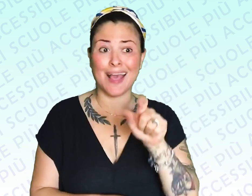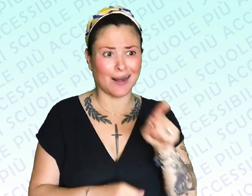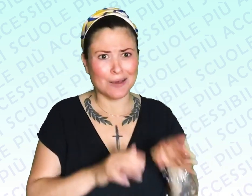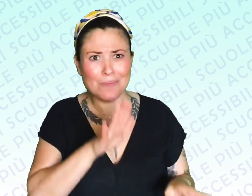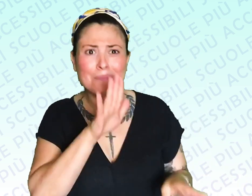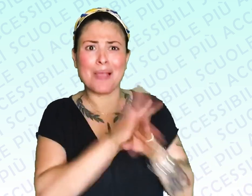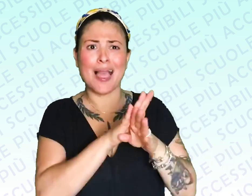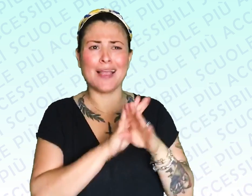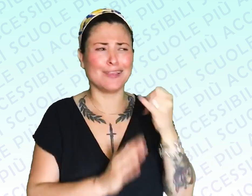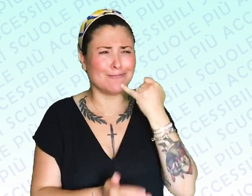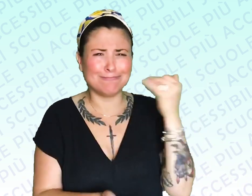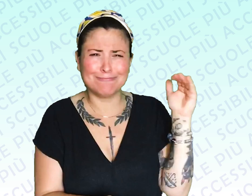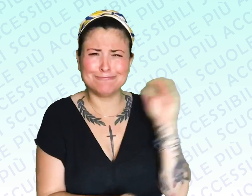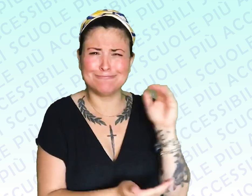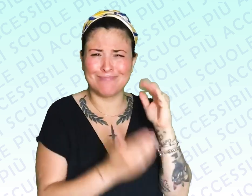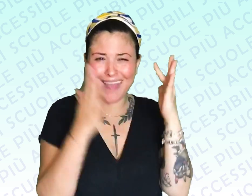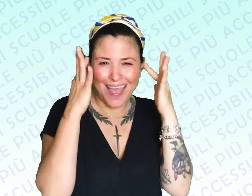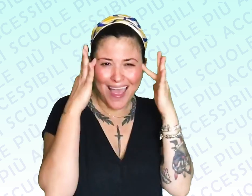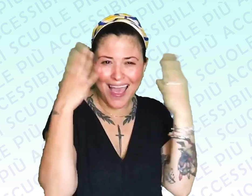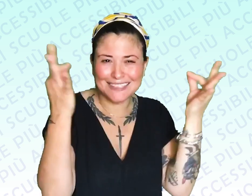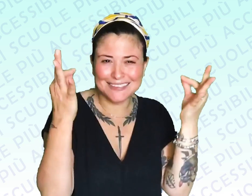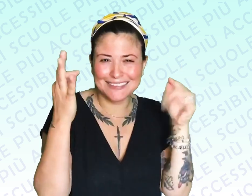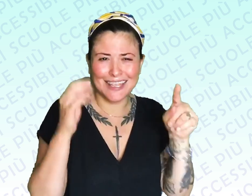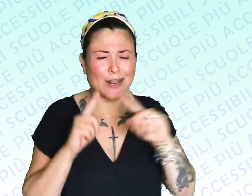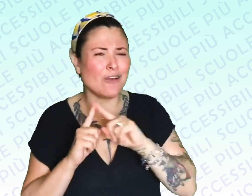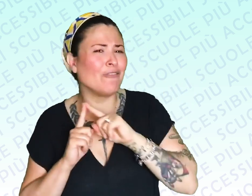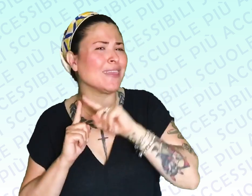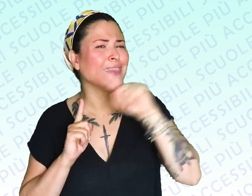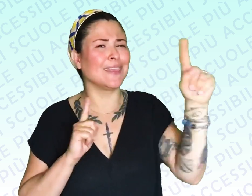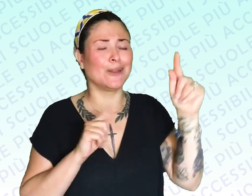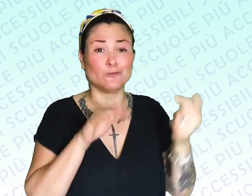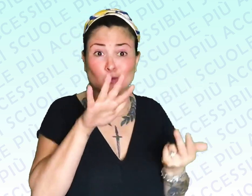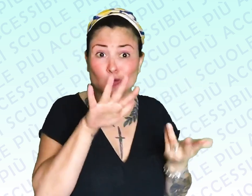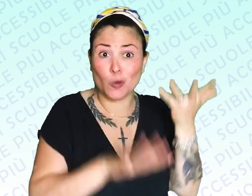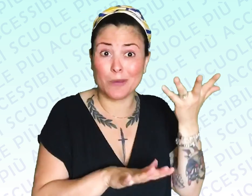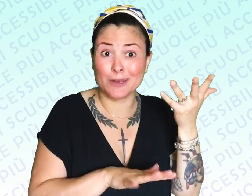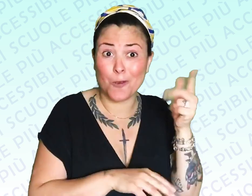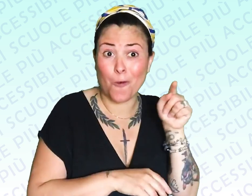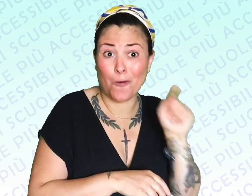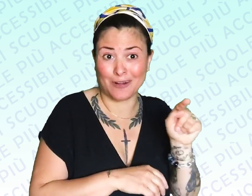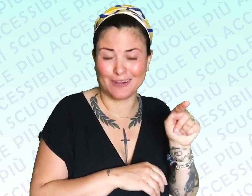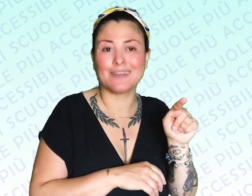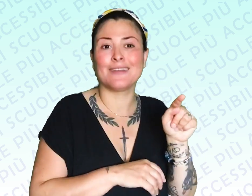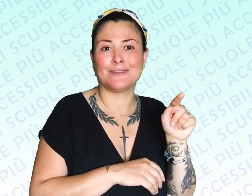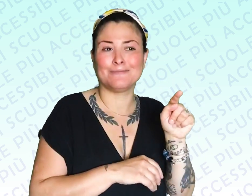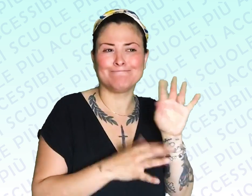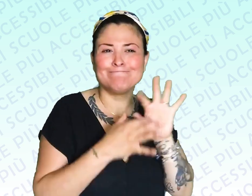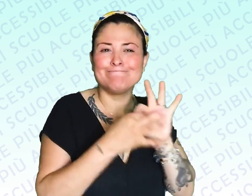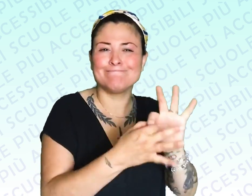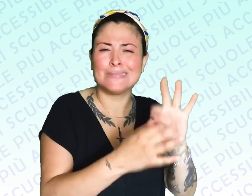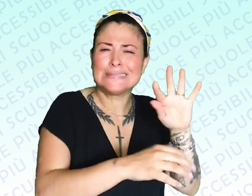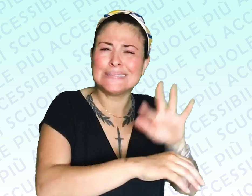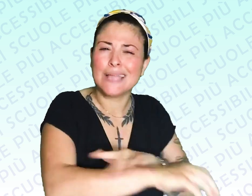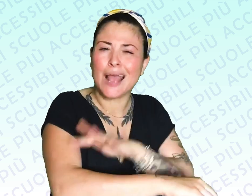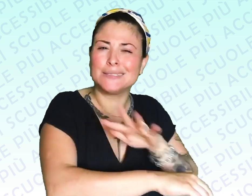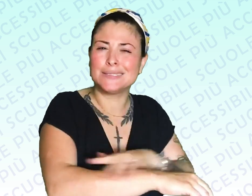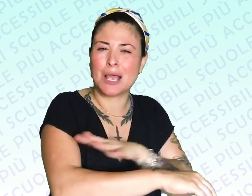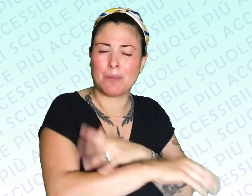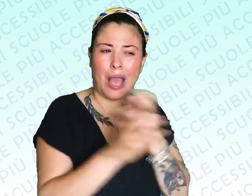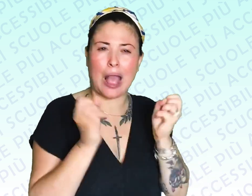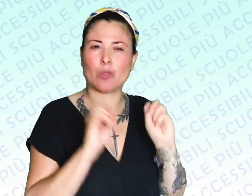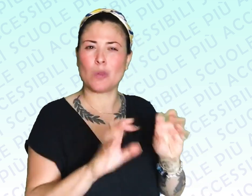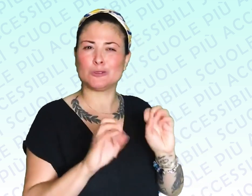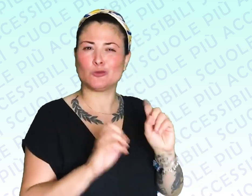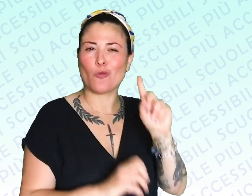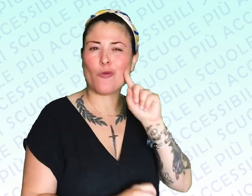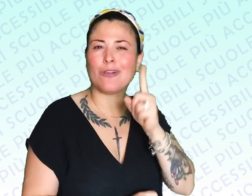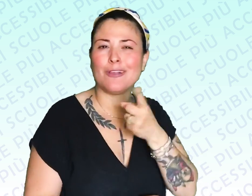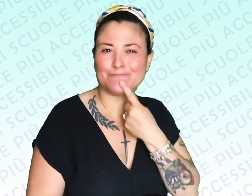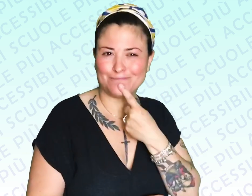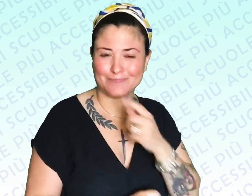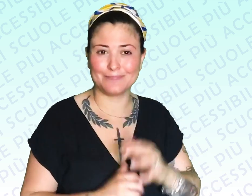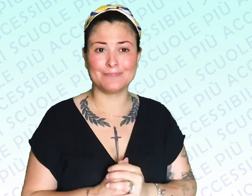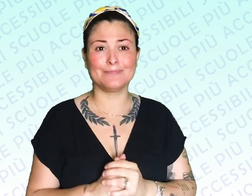dal nido alla secondaria di 2° grado, sensibili all’educazione dei sordi.